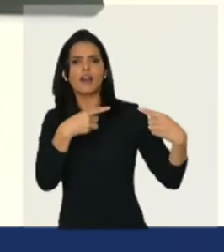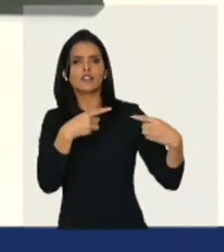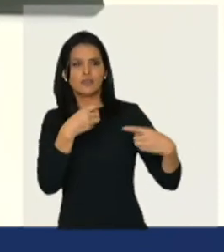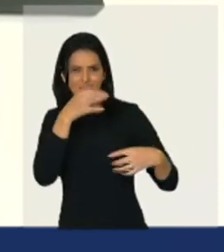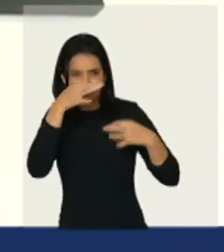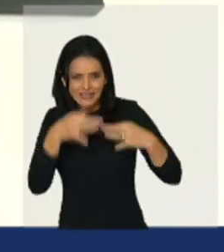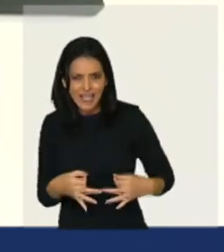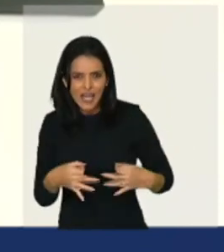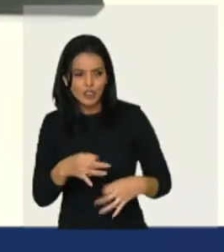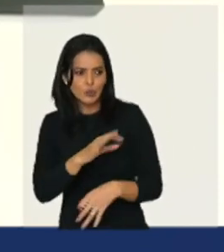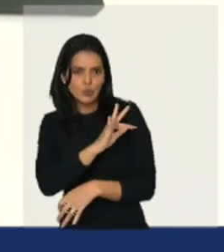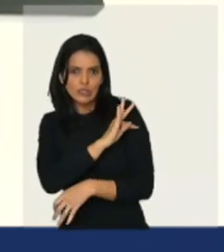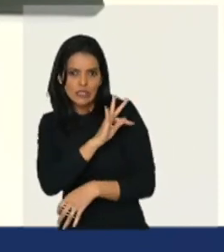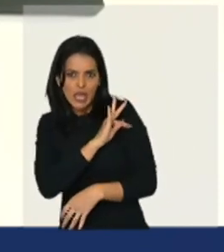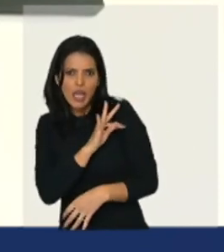SEGURANÇA DA URNA ELETRÔNICA